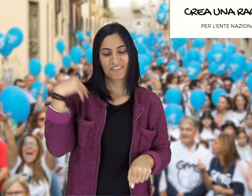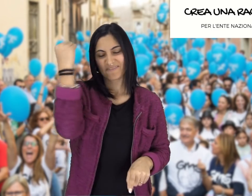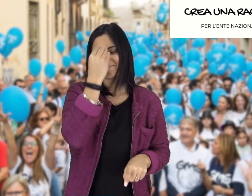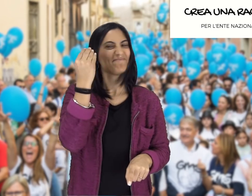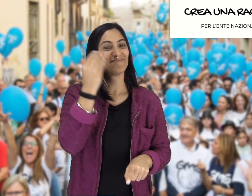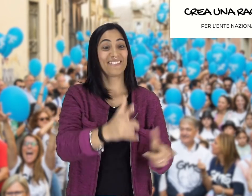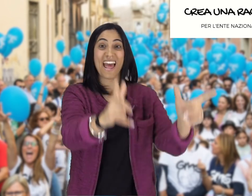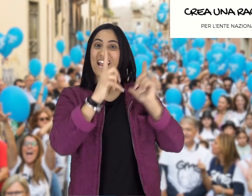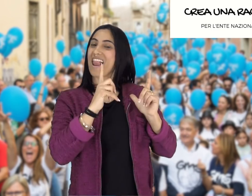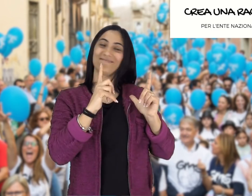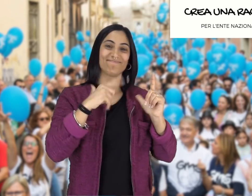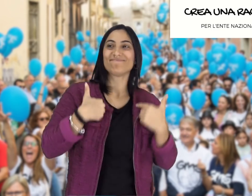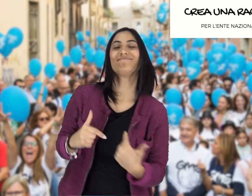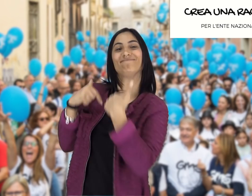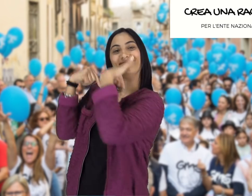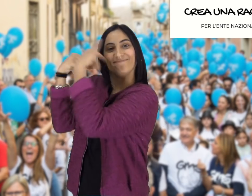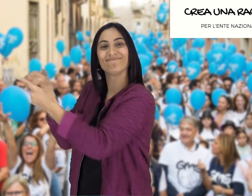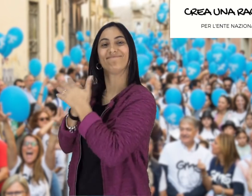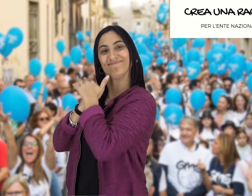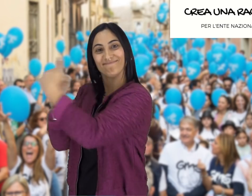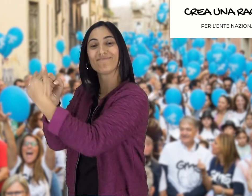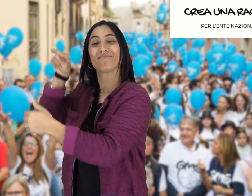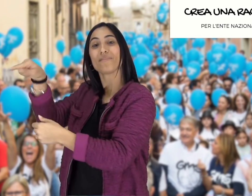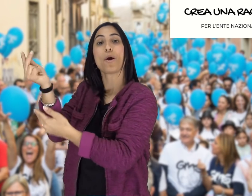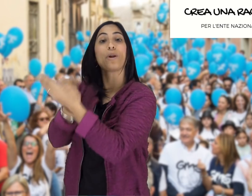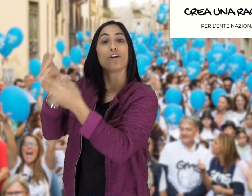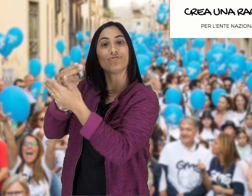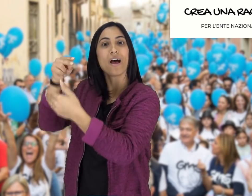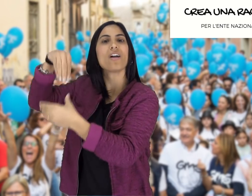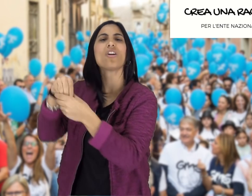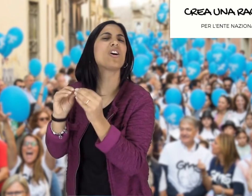Allora crea una raccolta fondi per l'Ente Nazionale Sordi e supporta